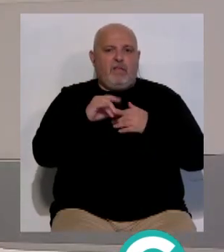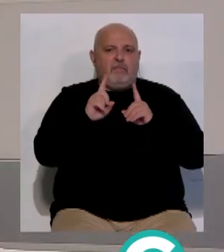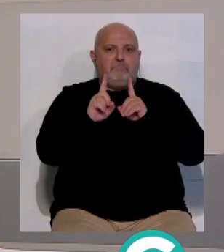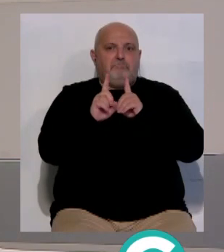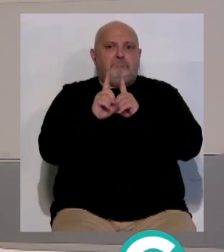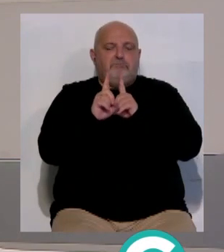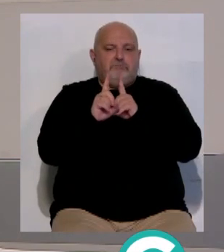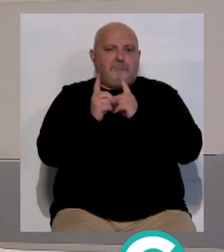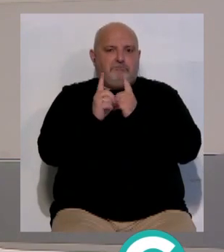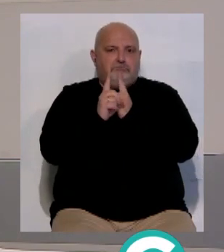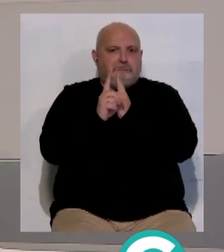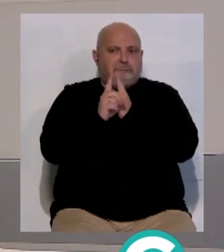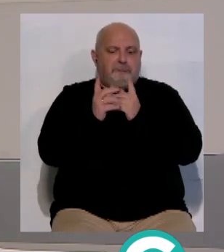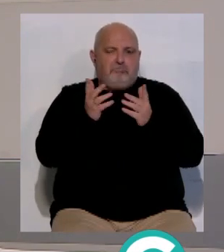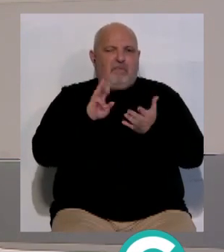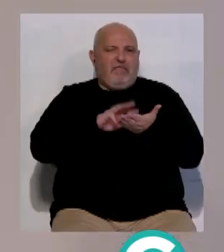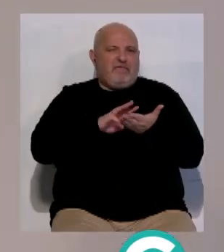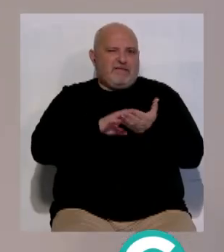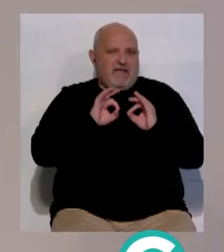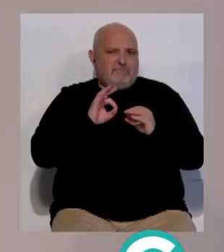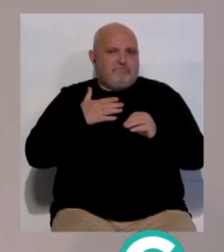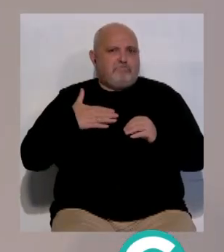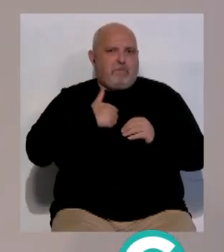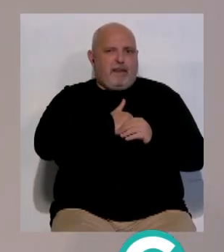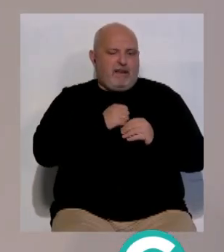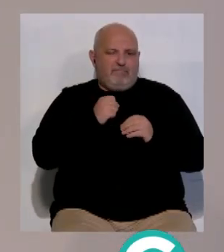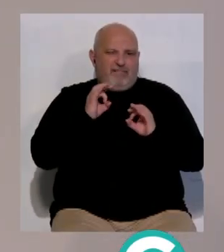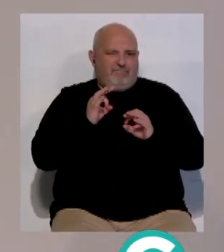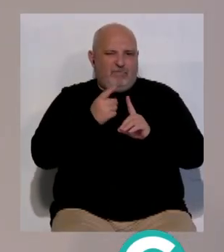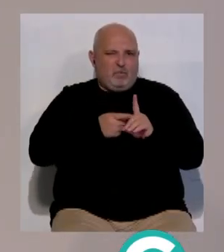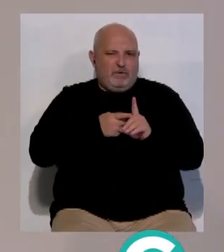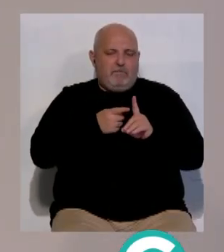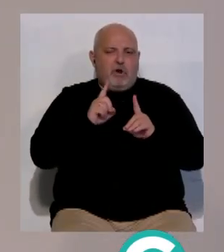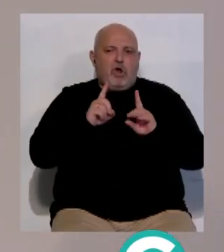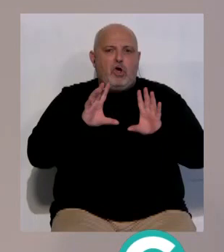eso lo hacen todos los defensas centrales eso es una es una práctica habitual y no se considera